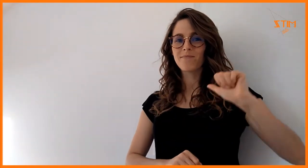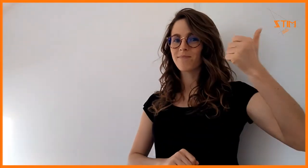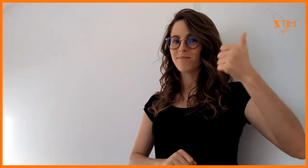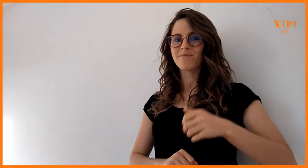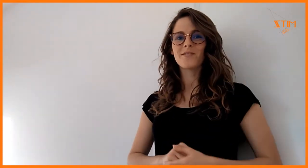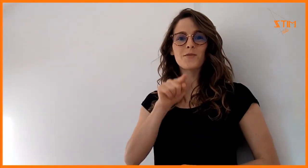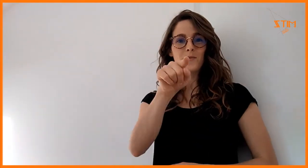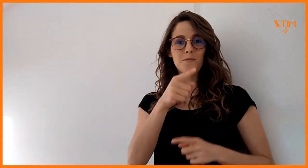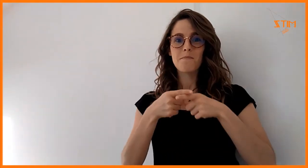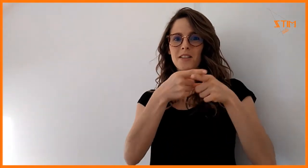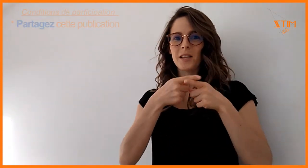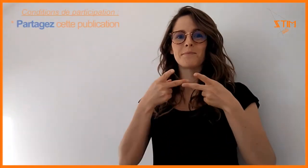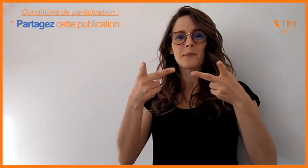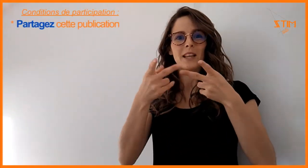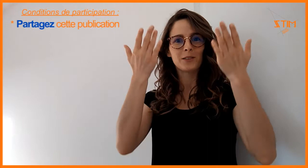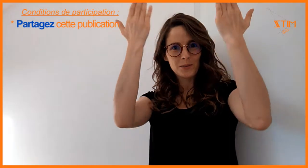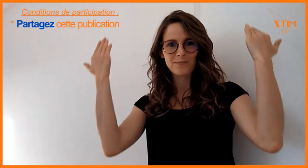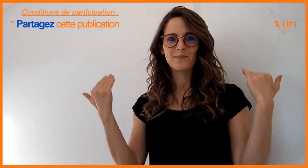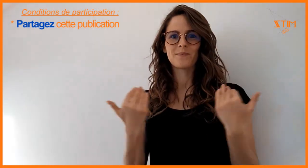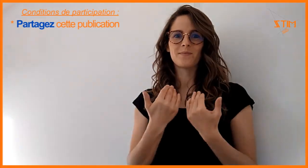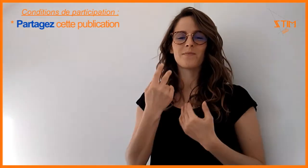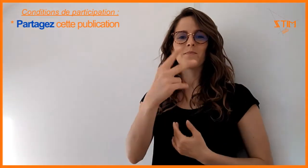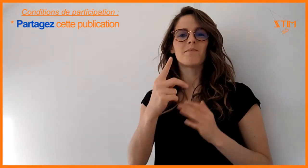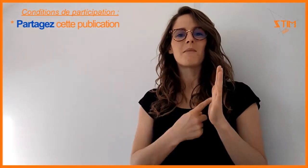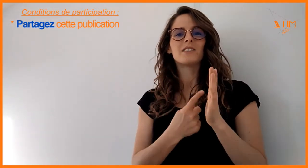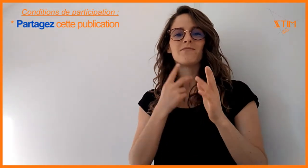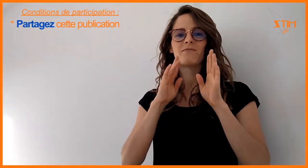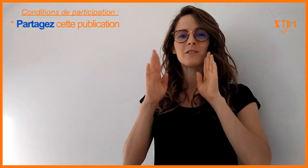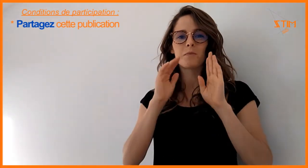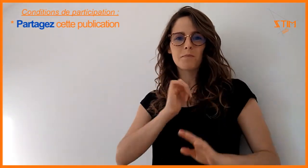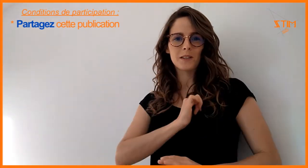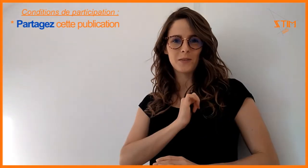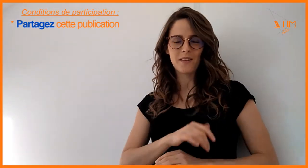1. Partagez cette publication sur votre journal Facebook